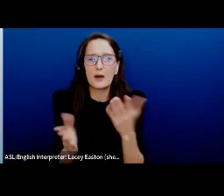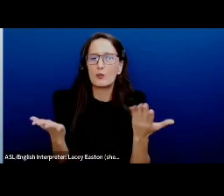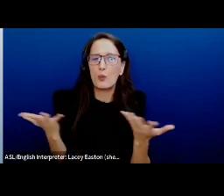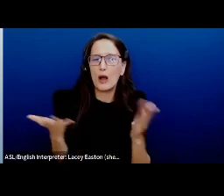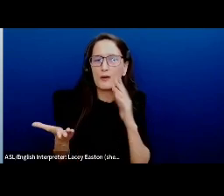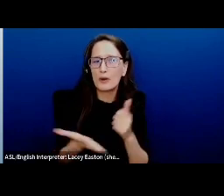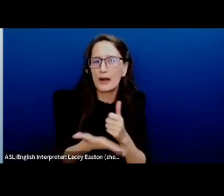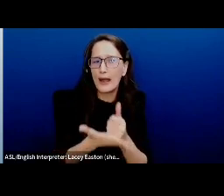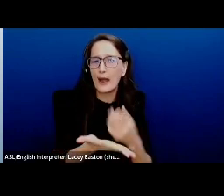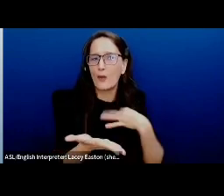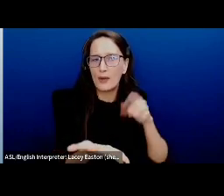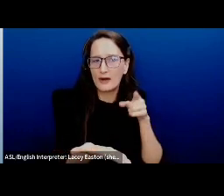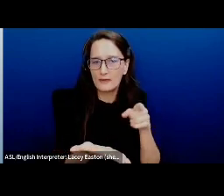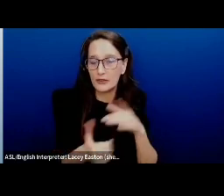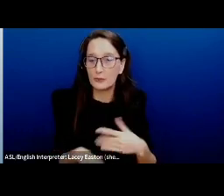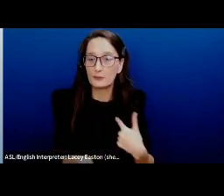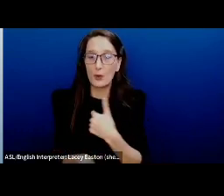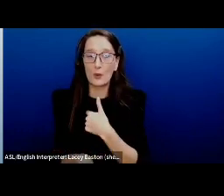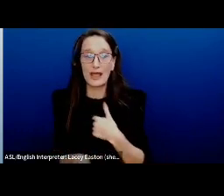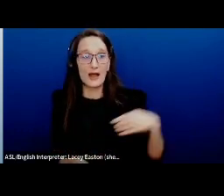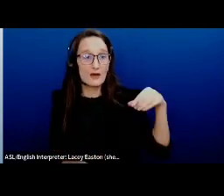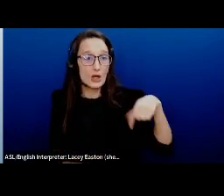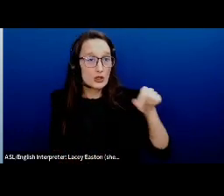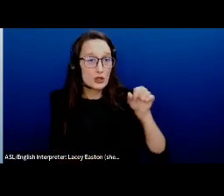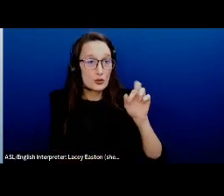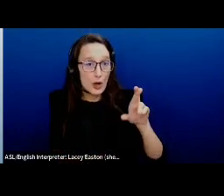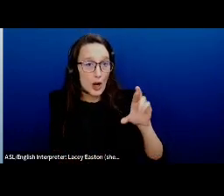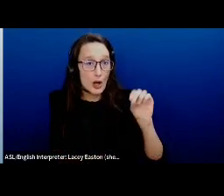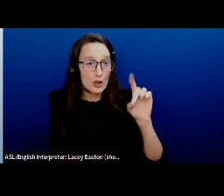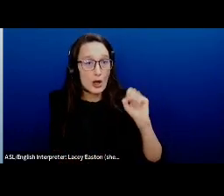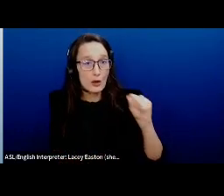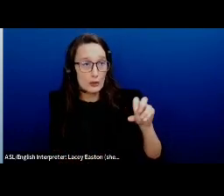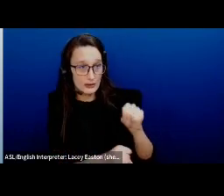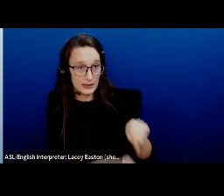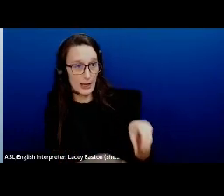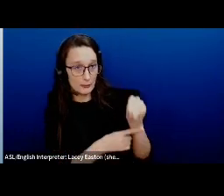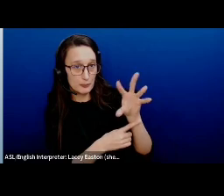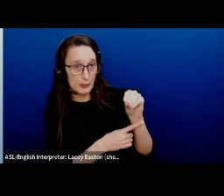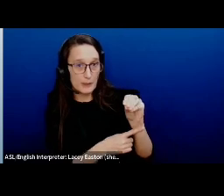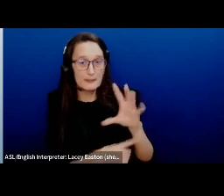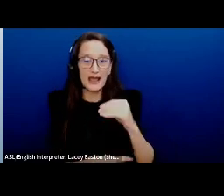aquí. Tenemos un enlace aquí y lo dejamos en el chat. Lo alentamos a que lo comparta con nosotros.